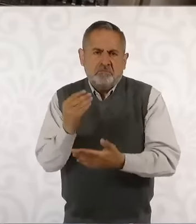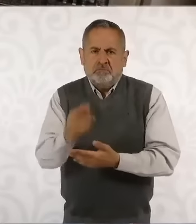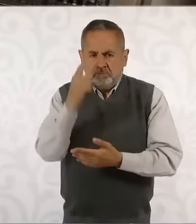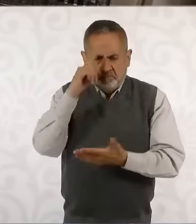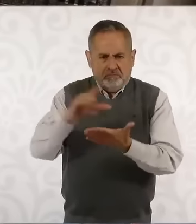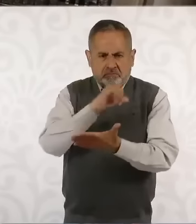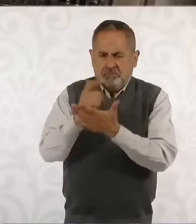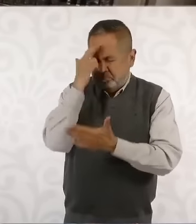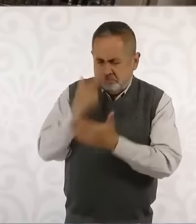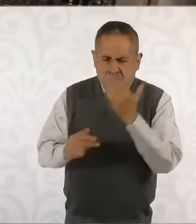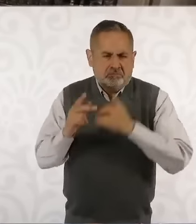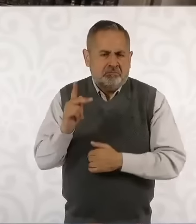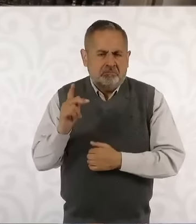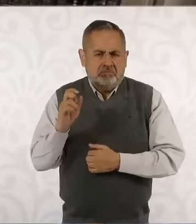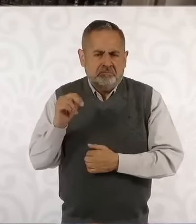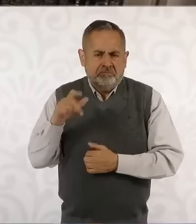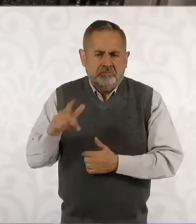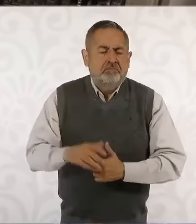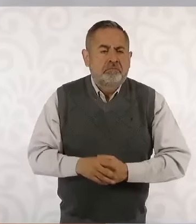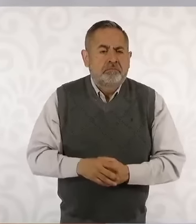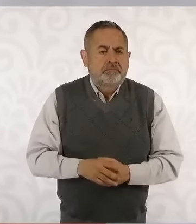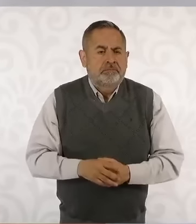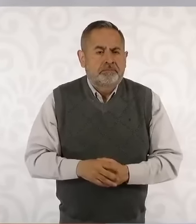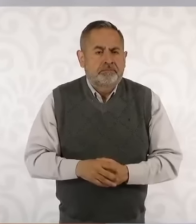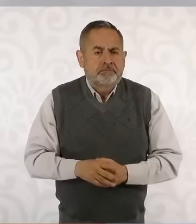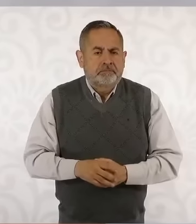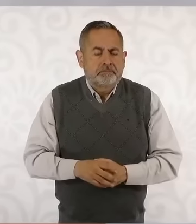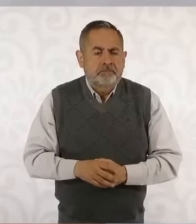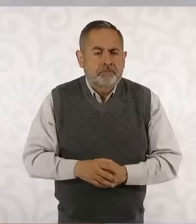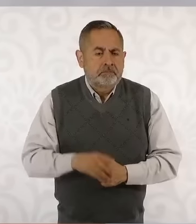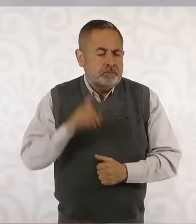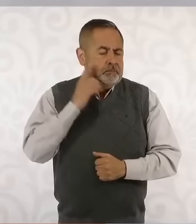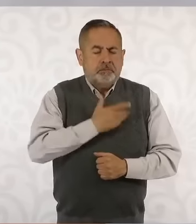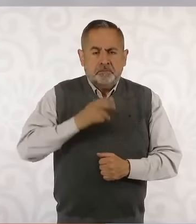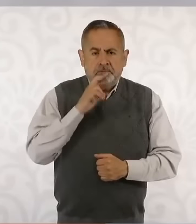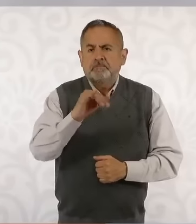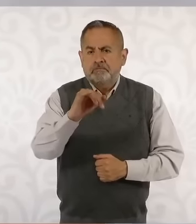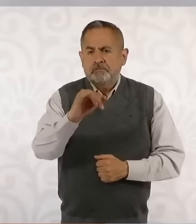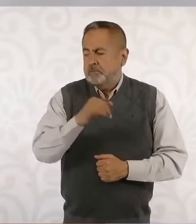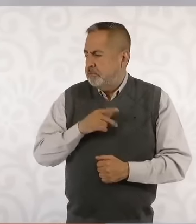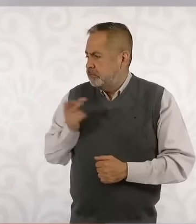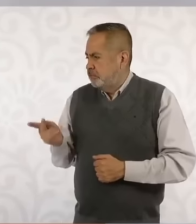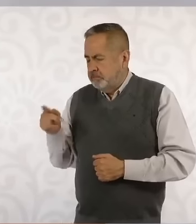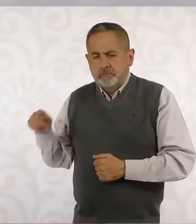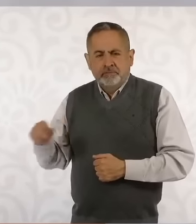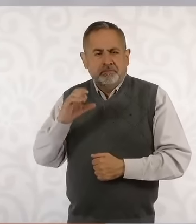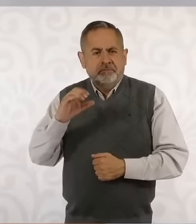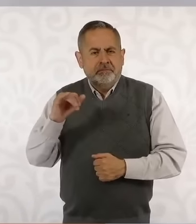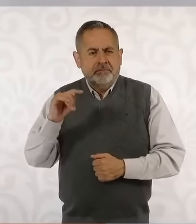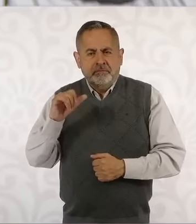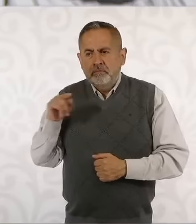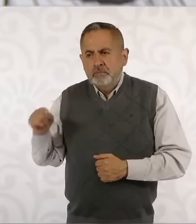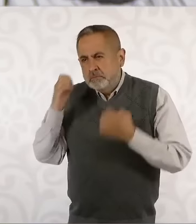Si le pedí a Sitlali que revisara en dónde es delito penal, ella va a hacer esta revisión